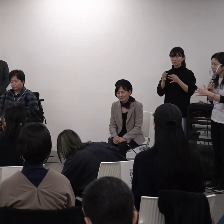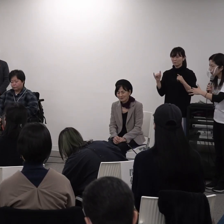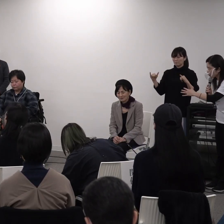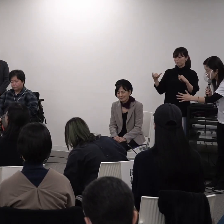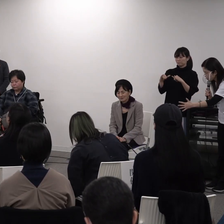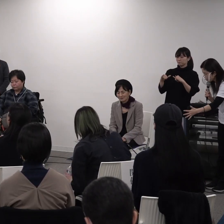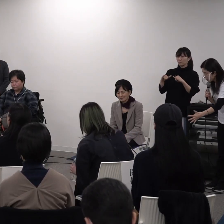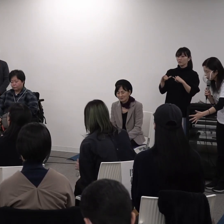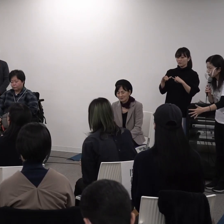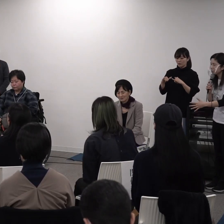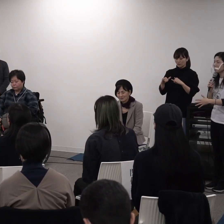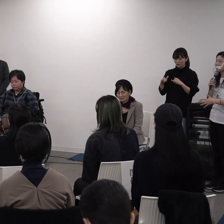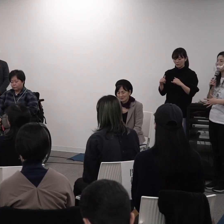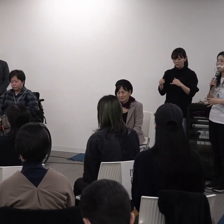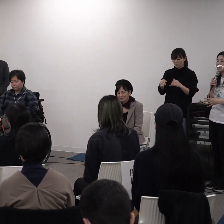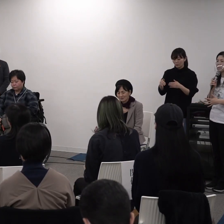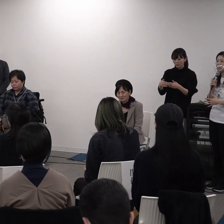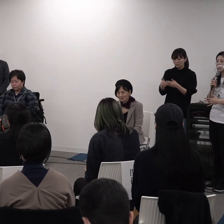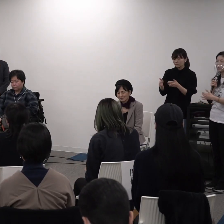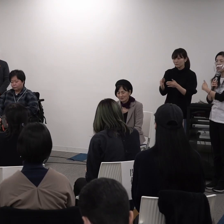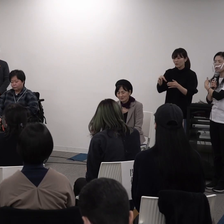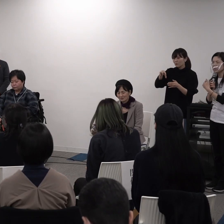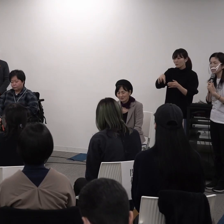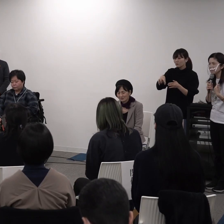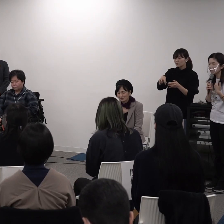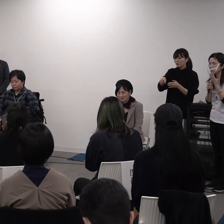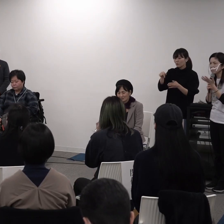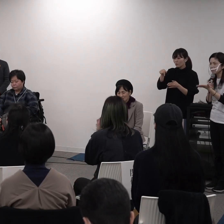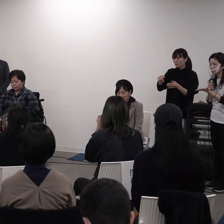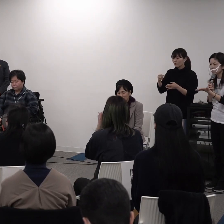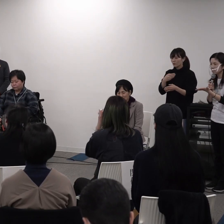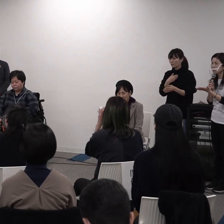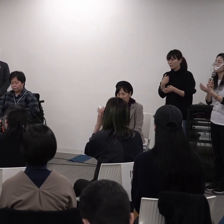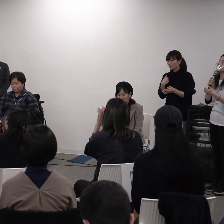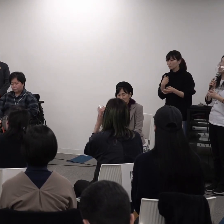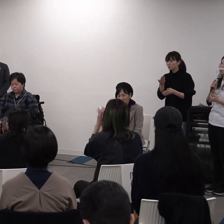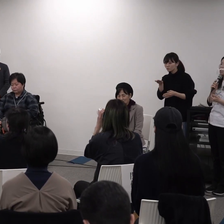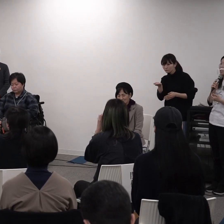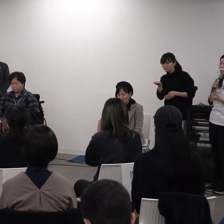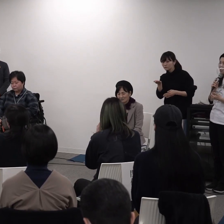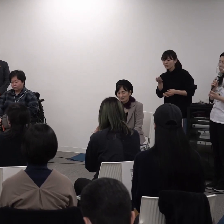このぐらいのスペース しかないですけど大丈夫ですかって確認をしたら